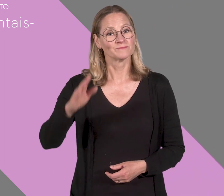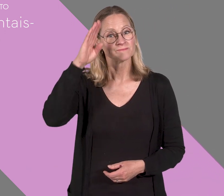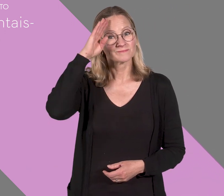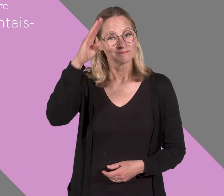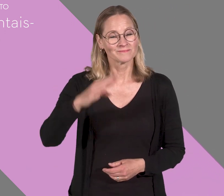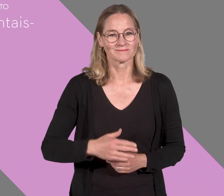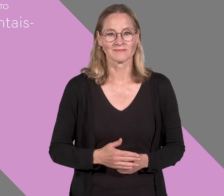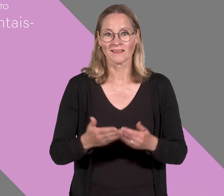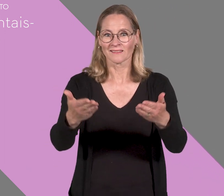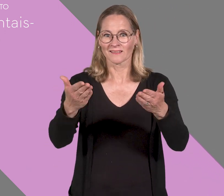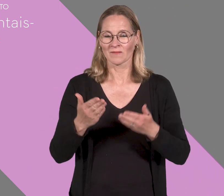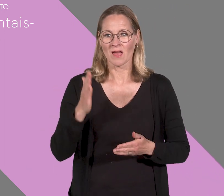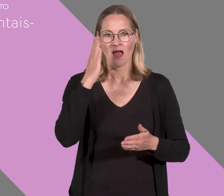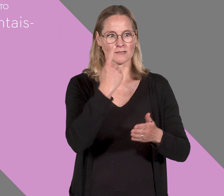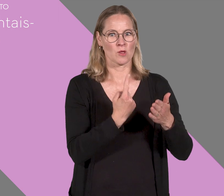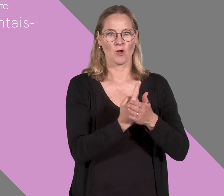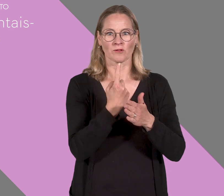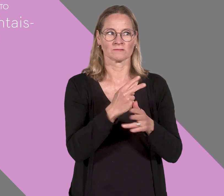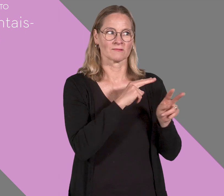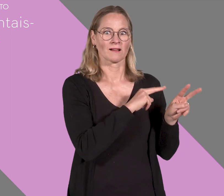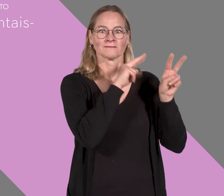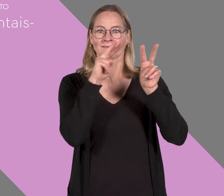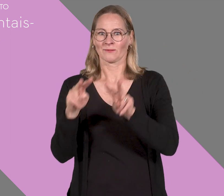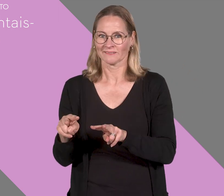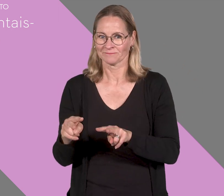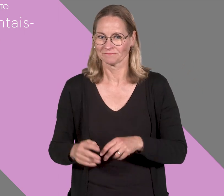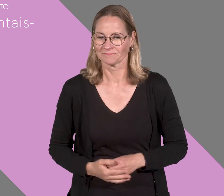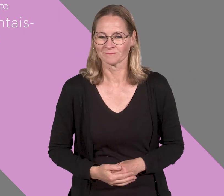Hei! Tervetuloa ajankohtaiskatsauksemme pariin.